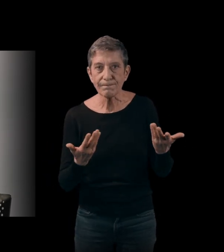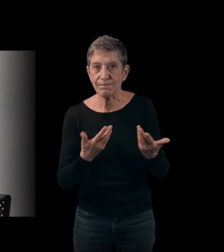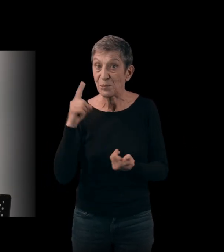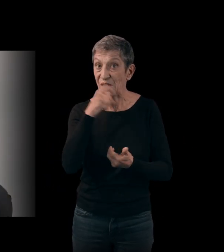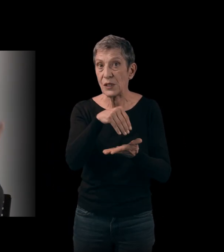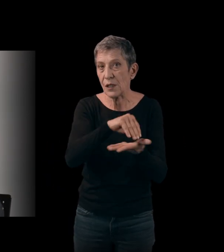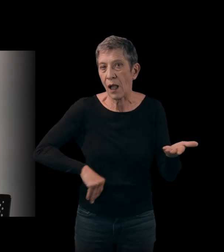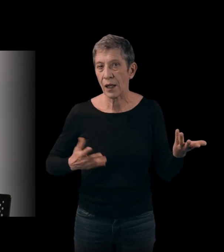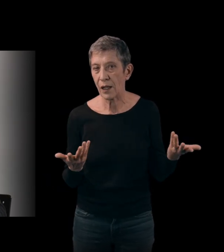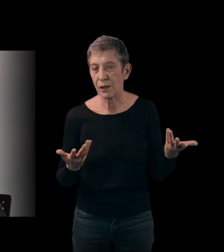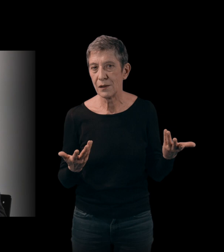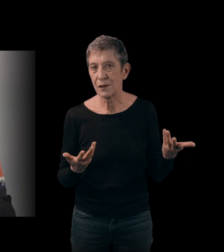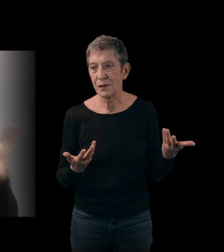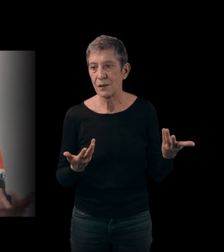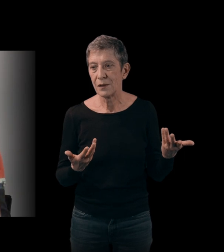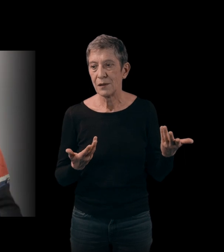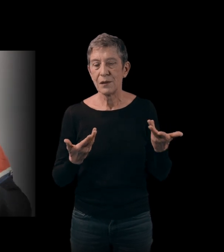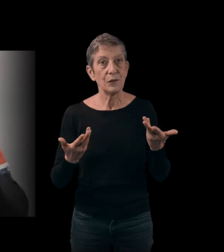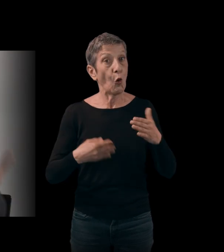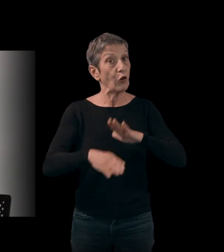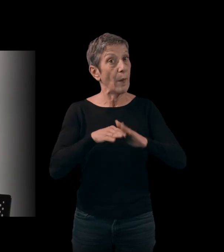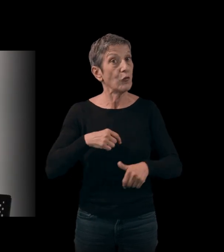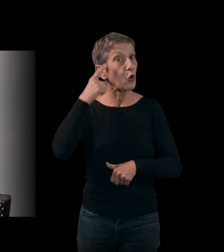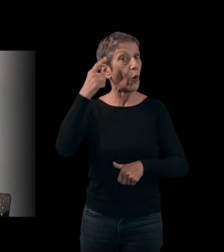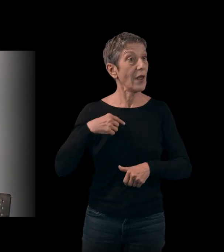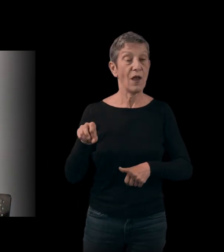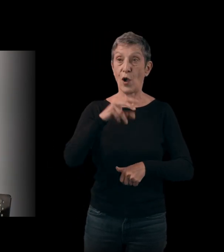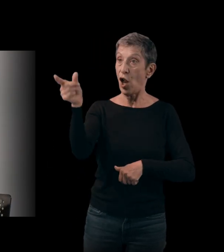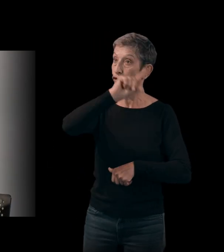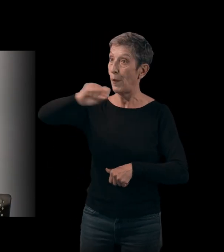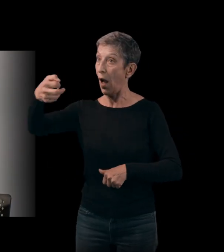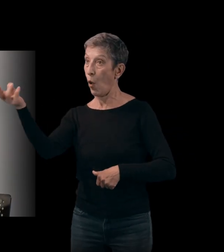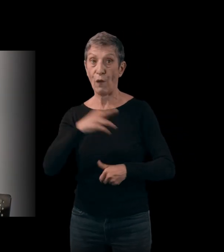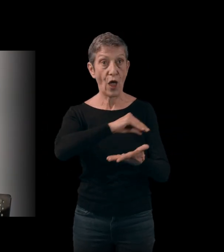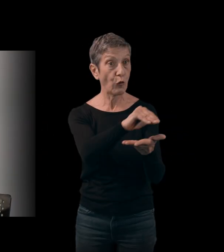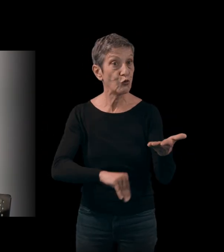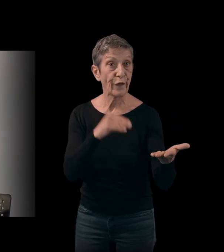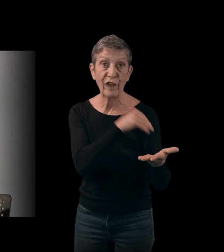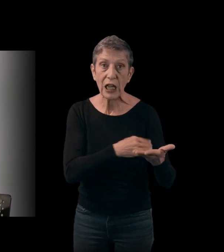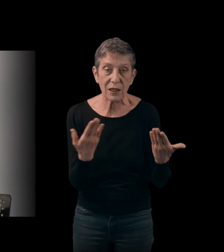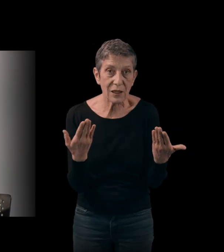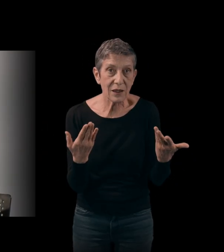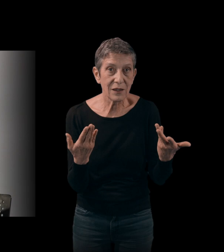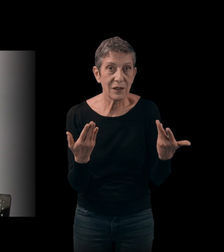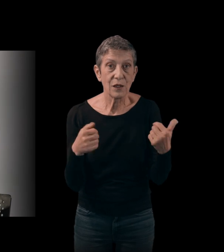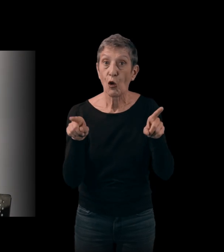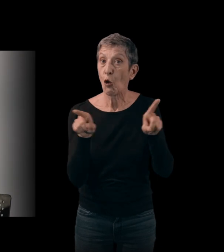Au départ, je pensais que j'allais vivre ces voyages, et puis écrire assez vite, un peu comme on pourrait faire un récit de voyage,